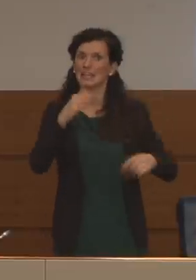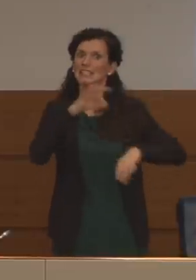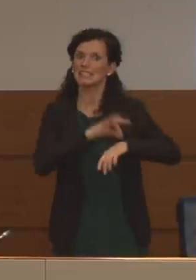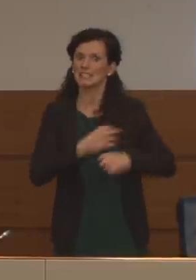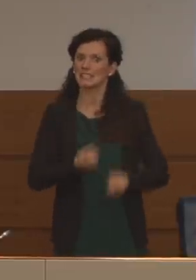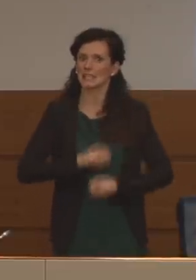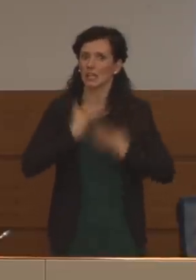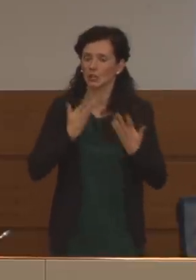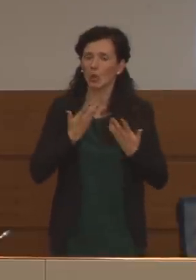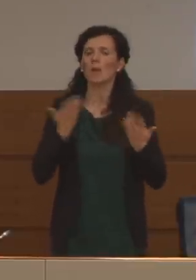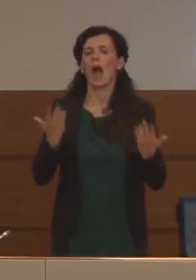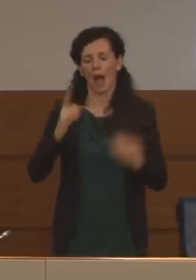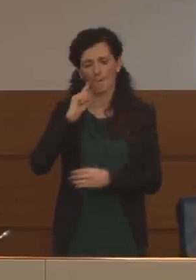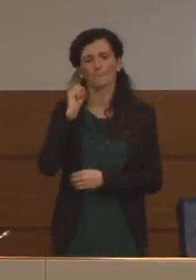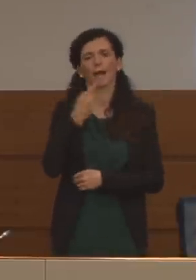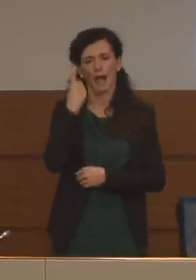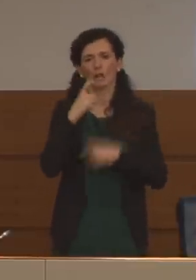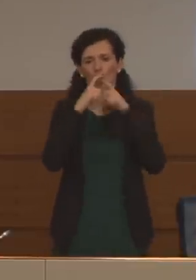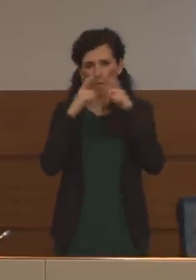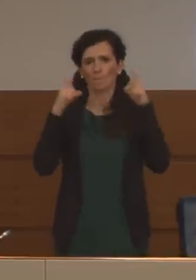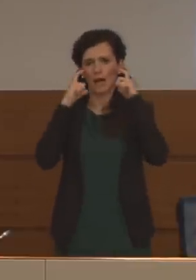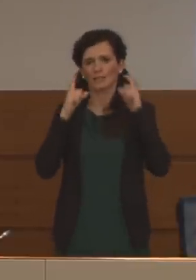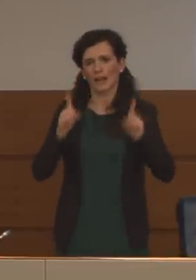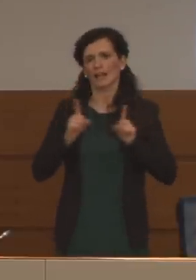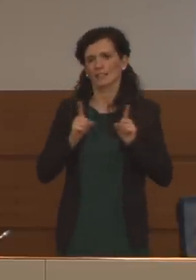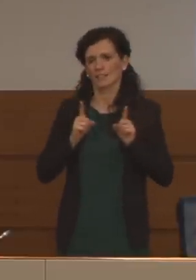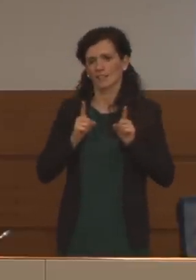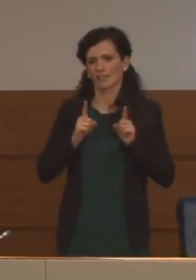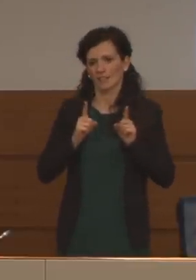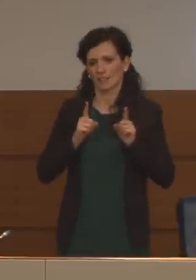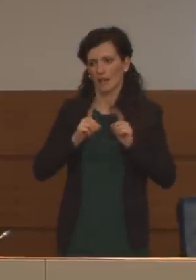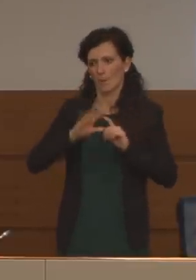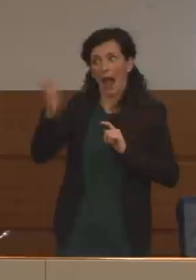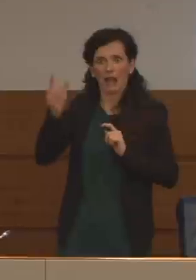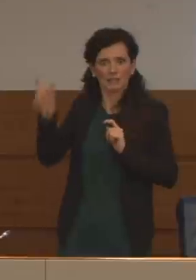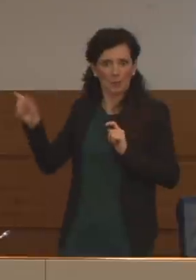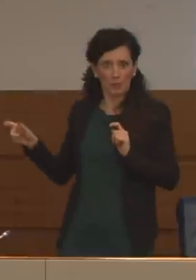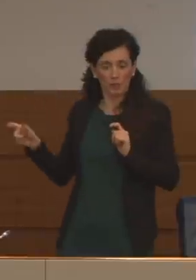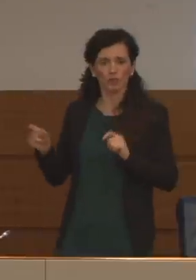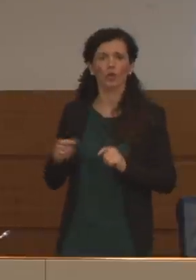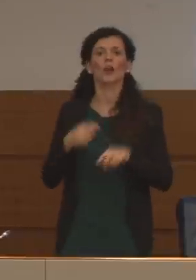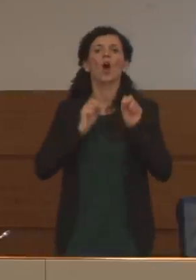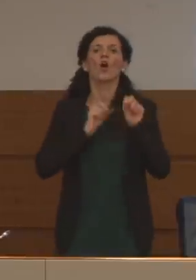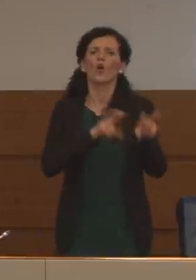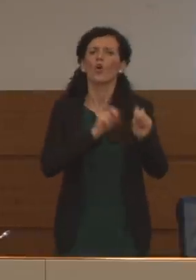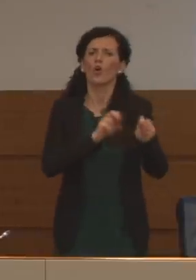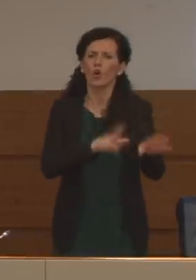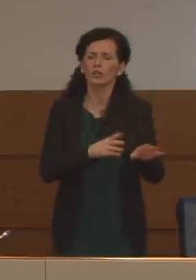protegge rispetto ad altre cose. La corsa, se uno va a correre